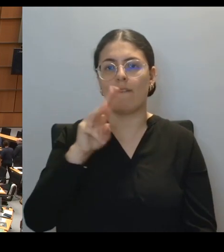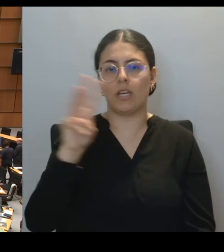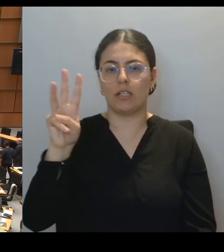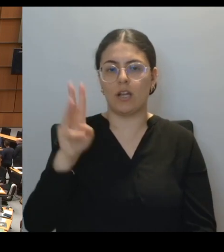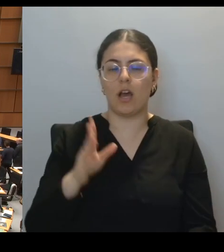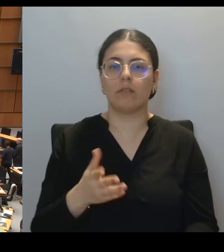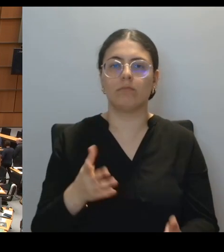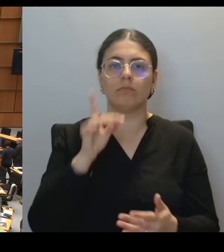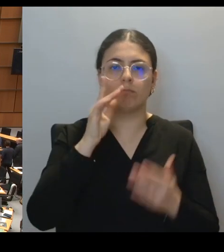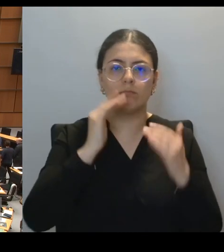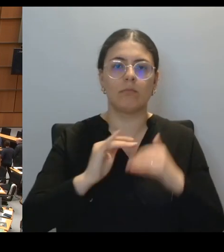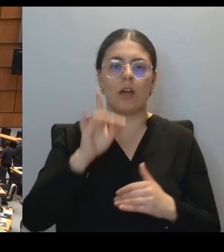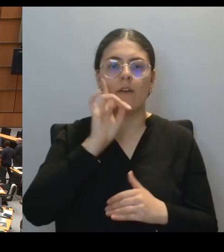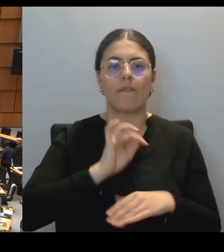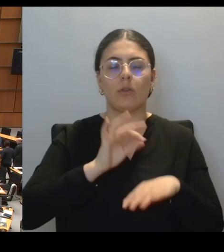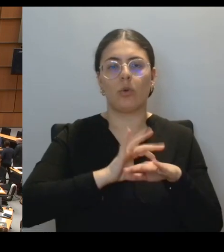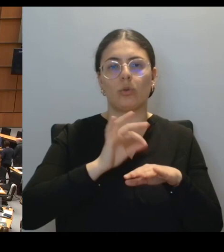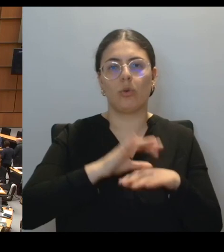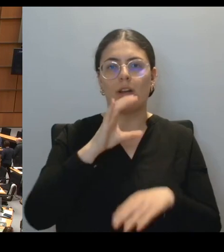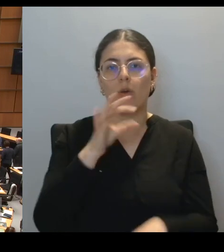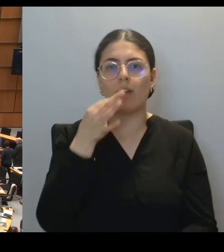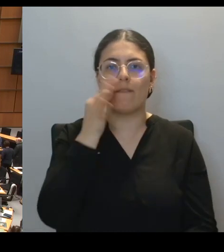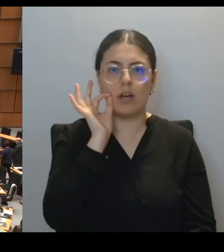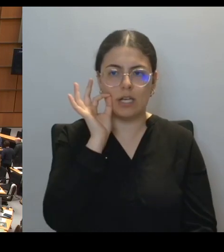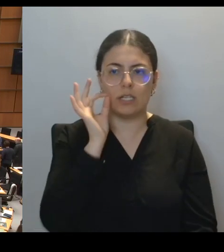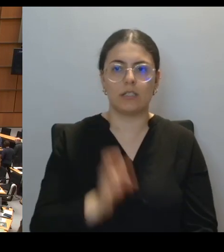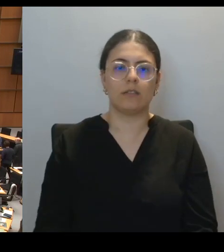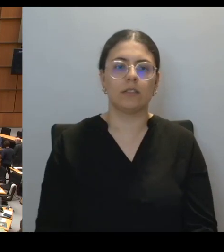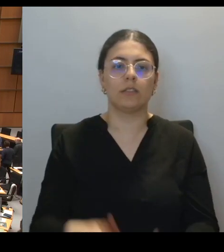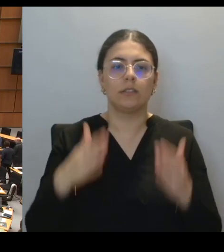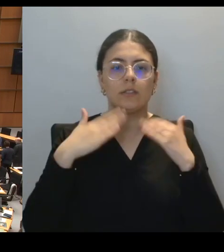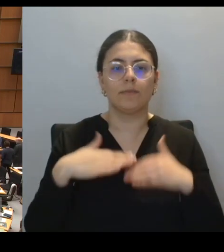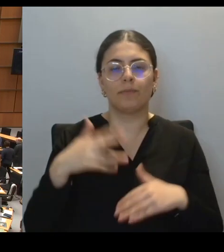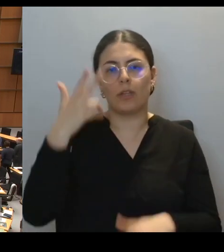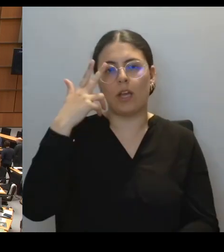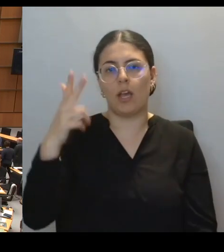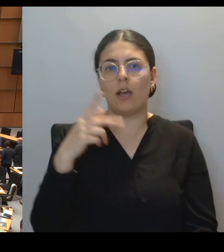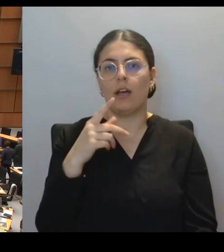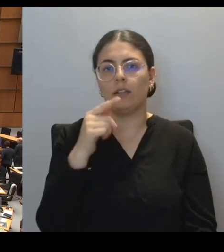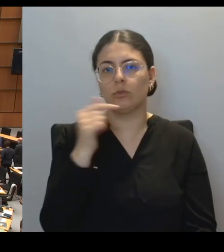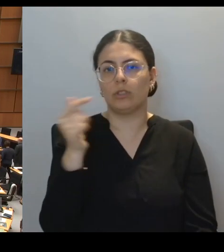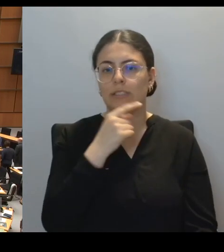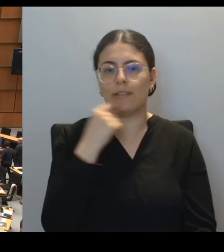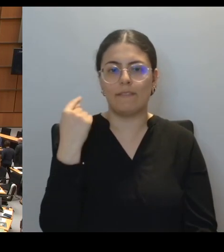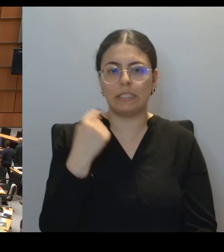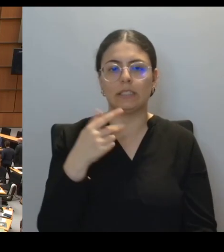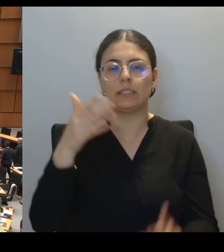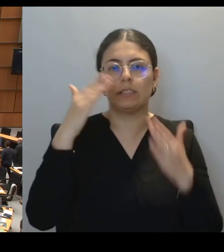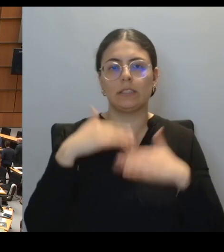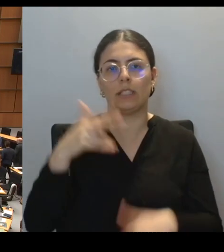herr Thorsten Weiß, Herr Daniel Wesener, Herr Rolf Wiedenhaupt,